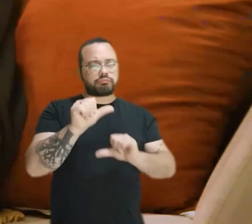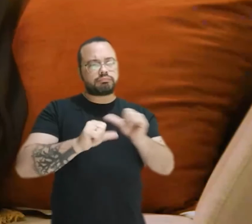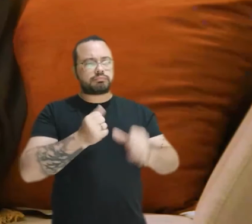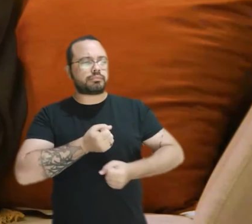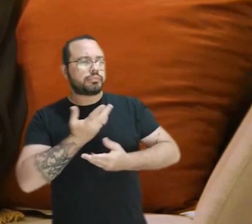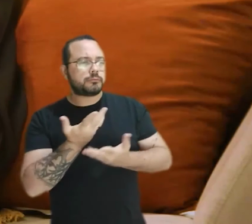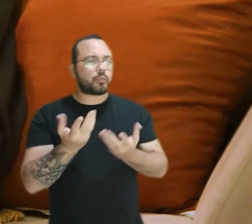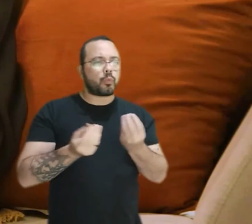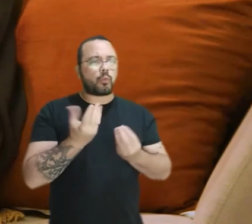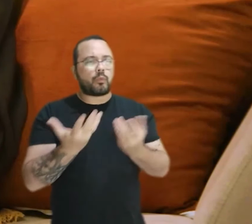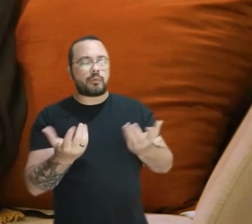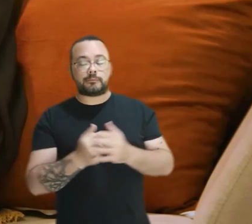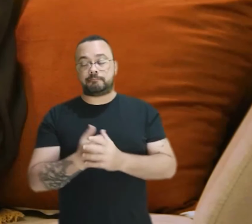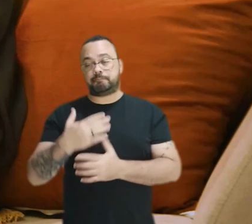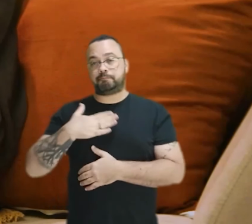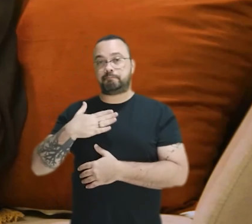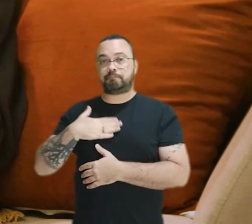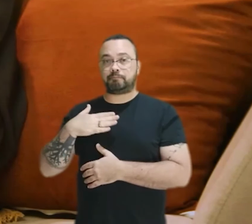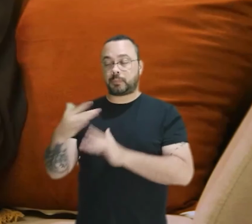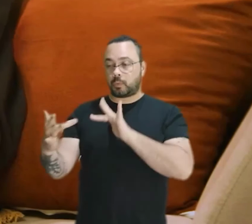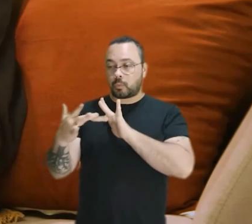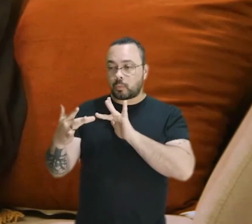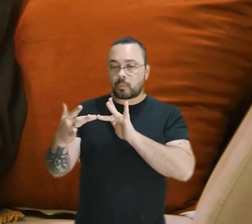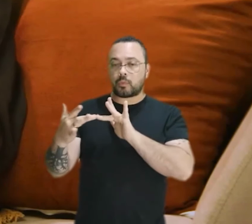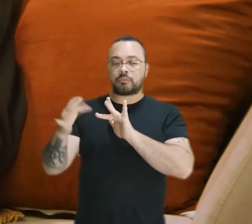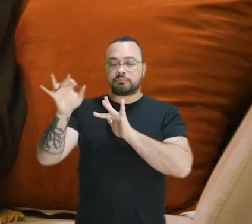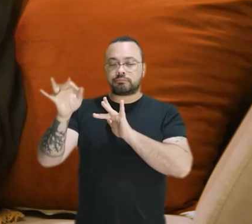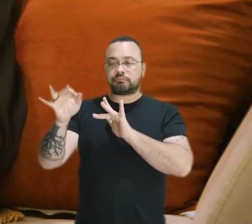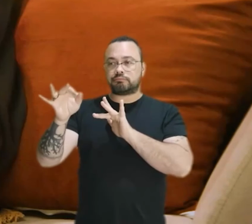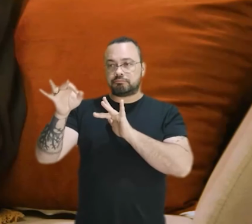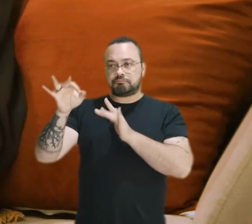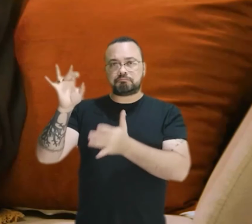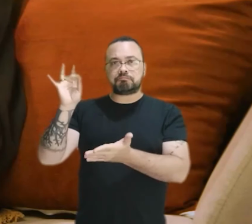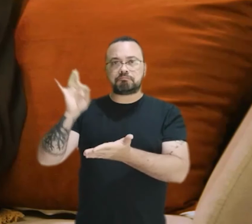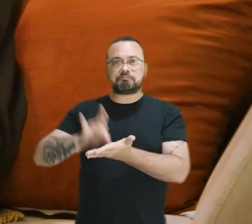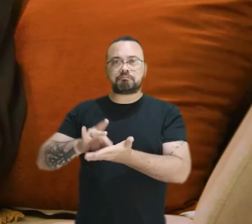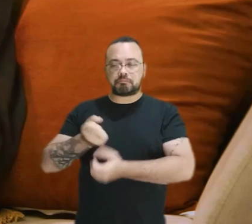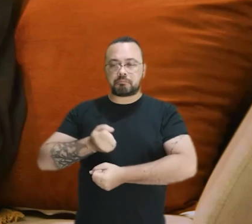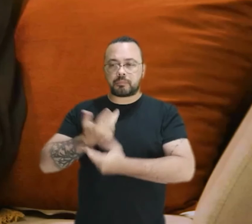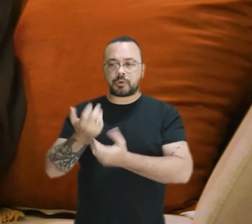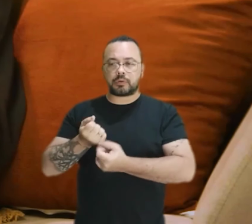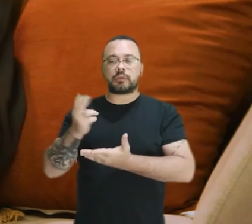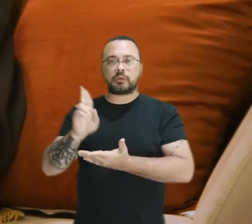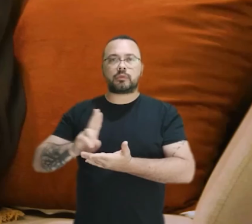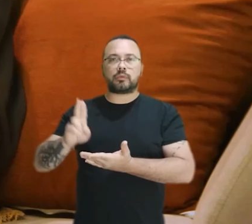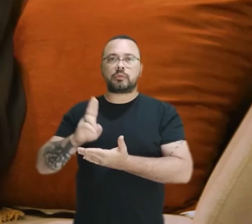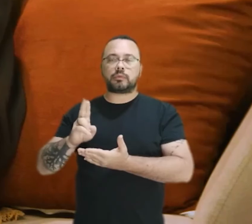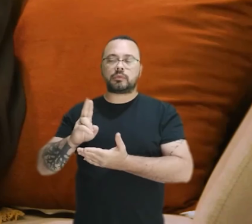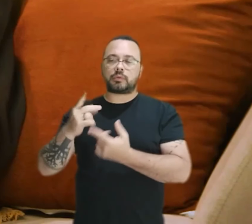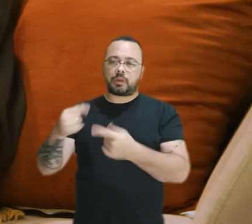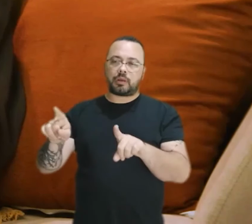É, eu acho que... Meu primeiro contato com... com a forma poética foi através da Música Popular Brasileira,